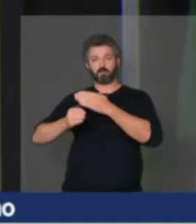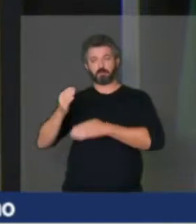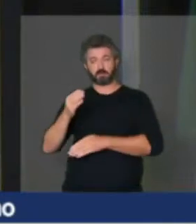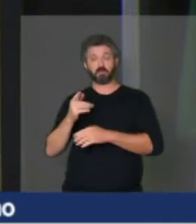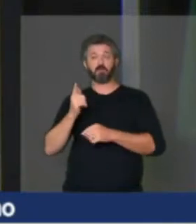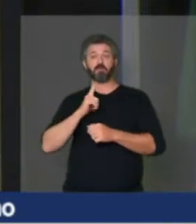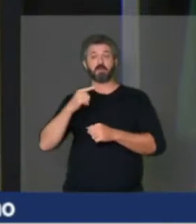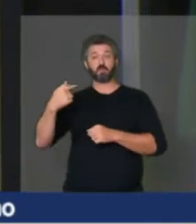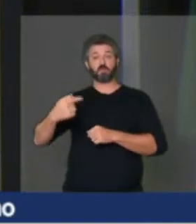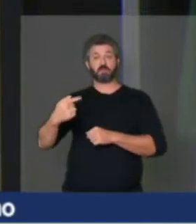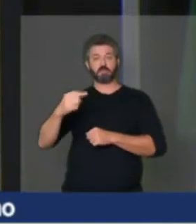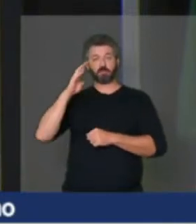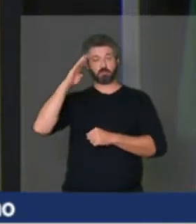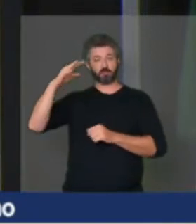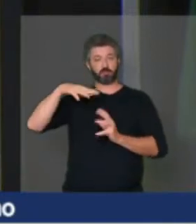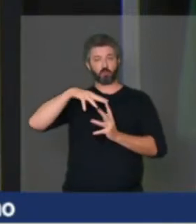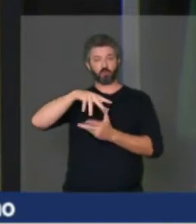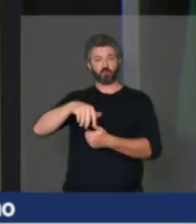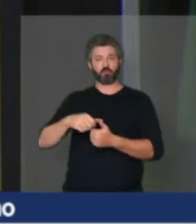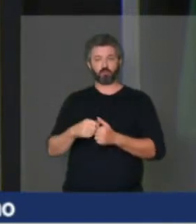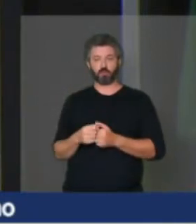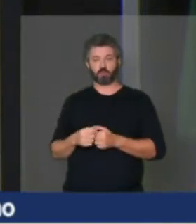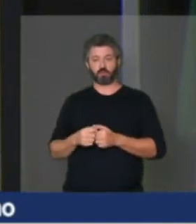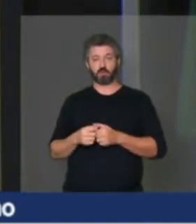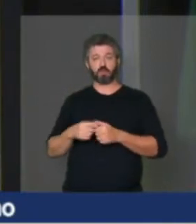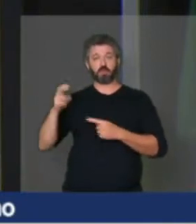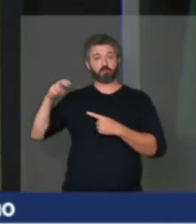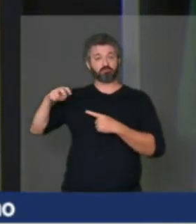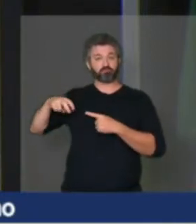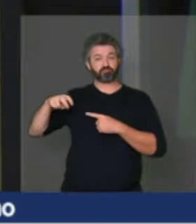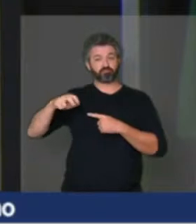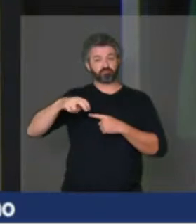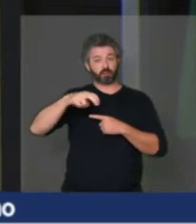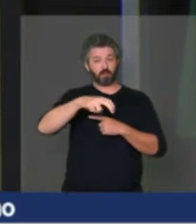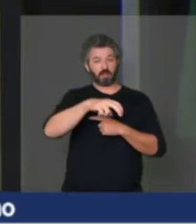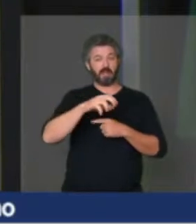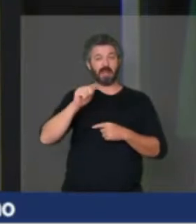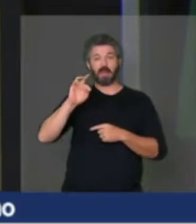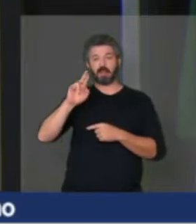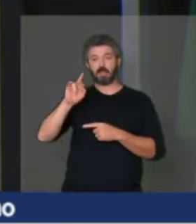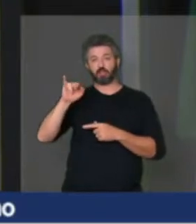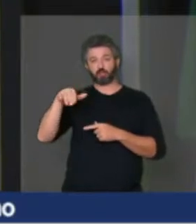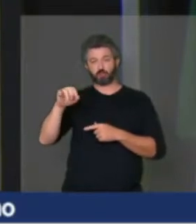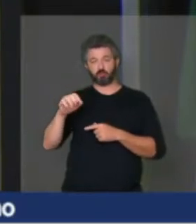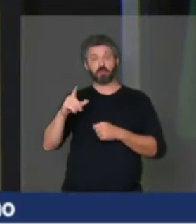QUIO, UMA DELAS FOI CONQUISTADA POR VINÍCIUS RODRIGUES, DE MARINGÁ, MINHA CIDADE, QUE GANHOU A MEDALHA